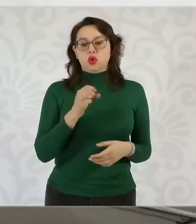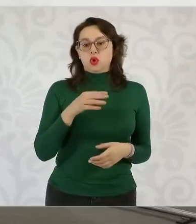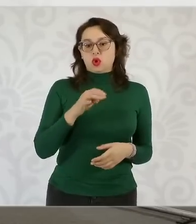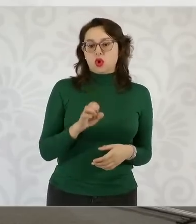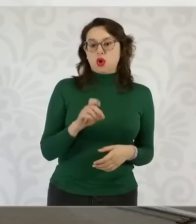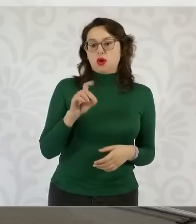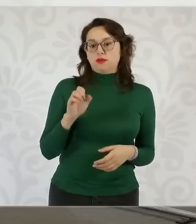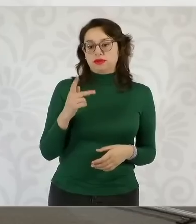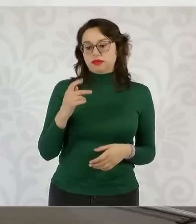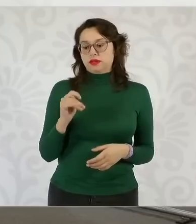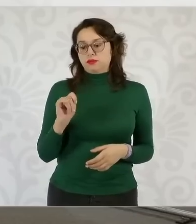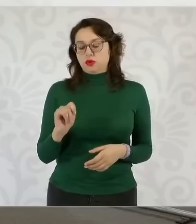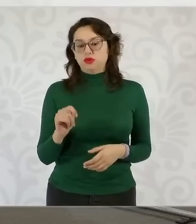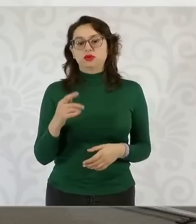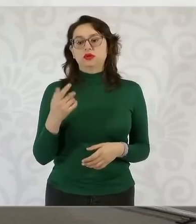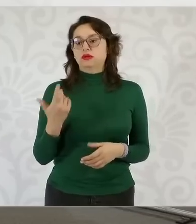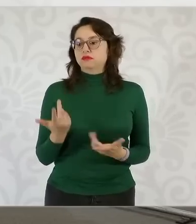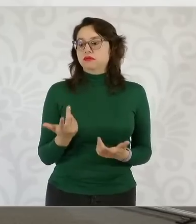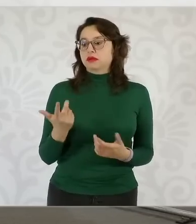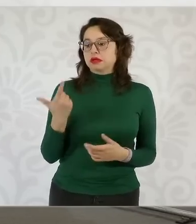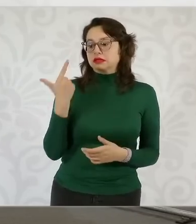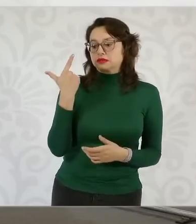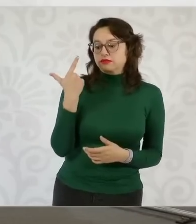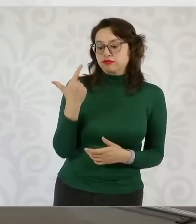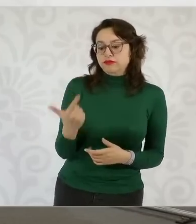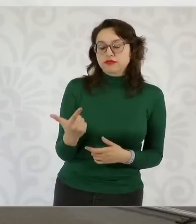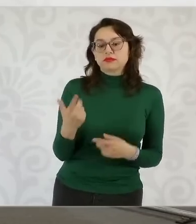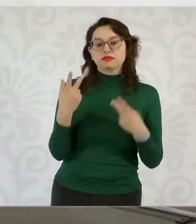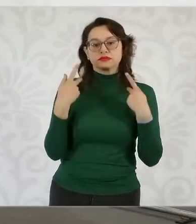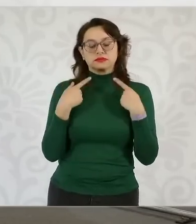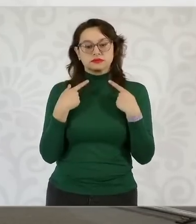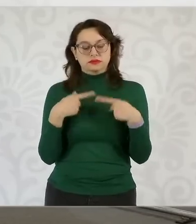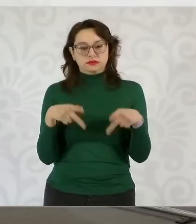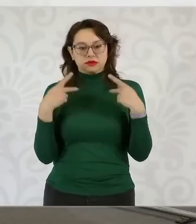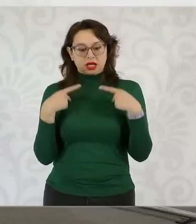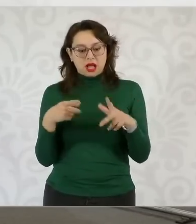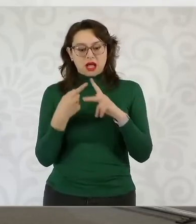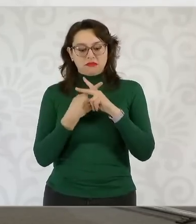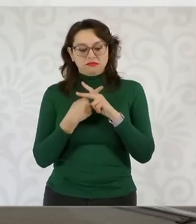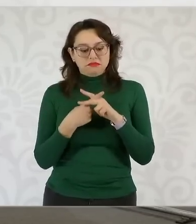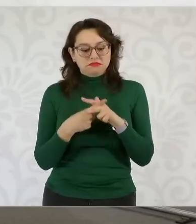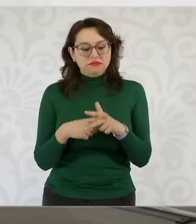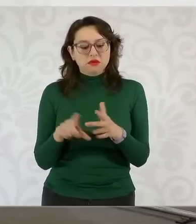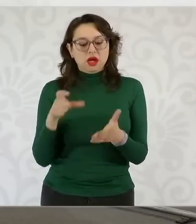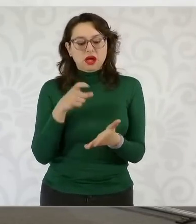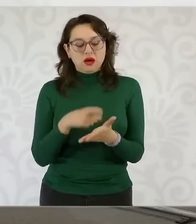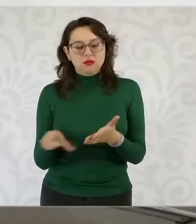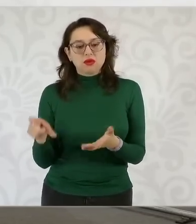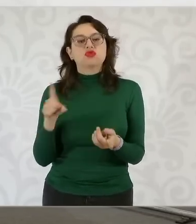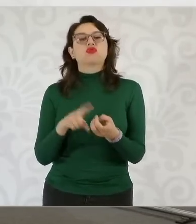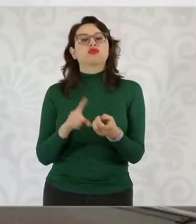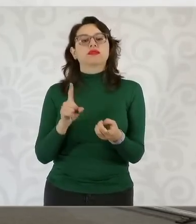siete de cada 10 clientes inician su proceso en nuestro sitio en línea por eso Hemos apostado